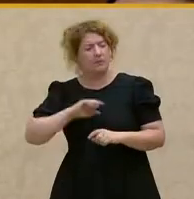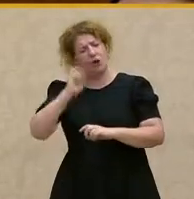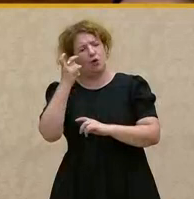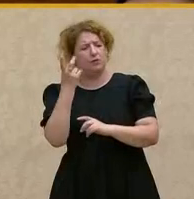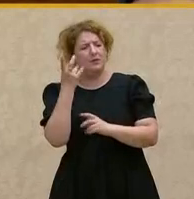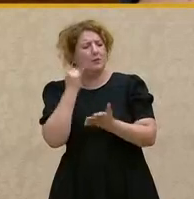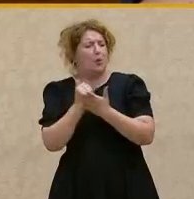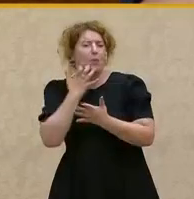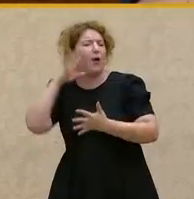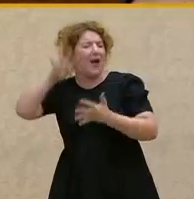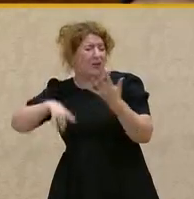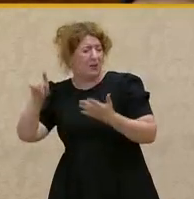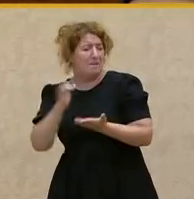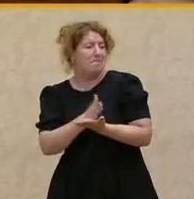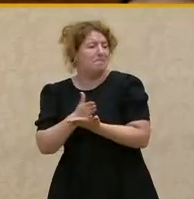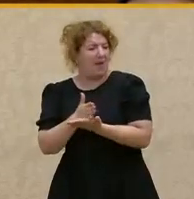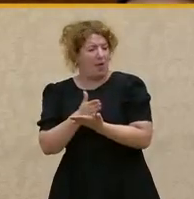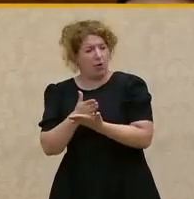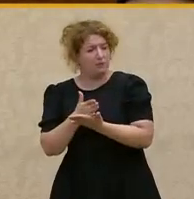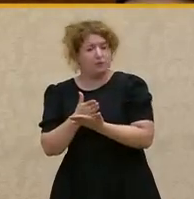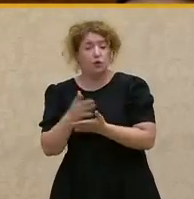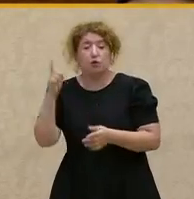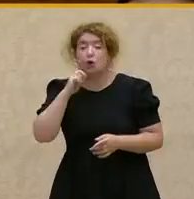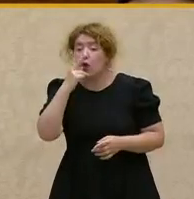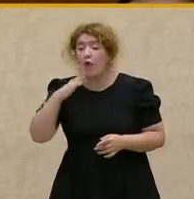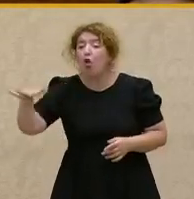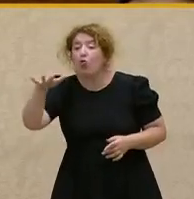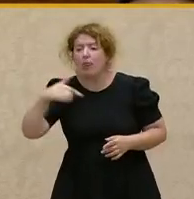En Cataluña es el mediador el que se desplaza donde esté la persona con sordoceguera,